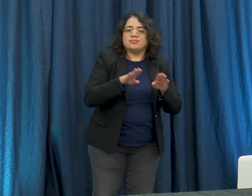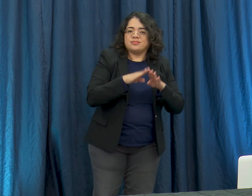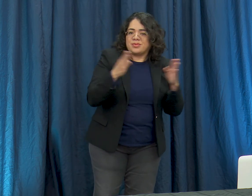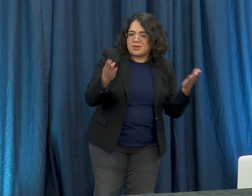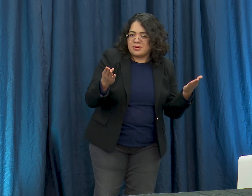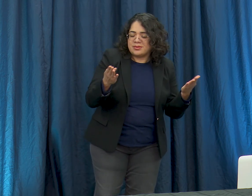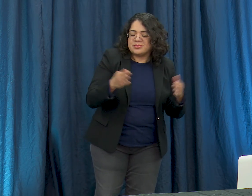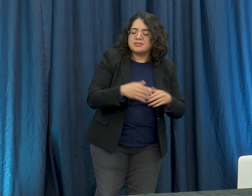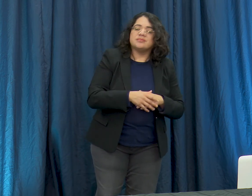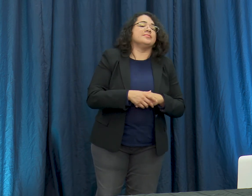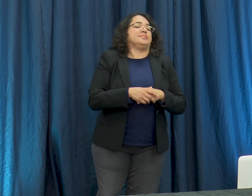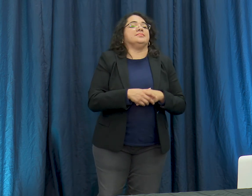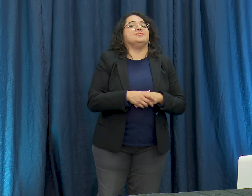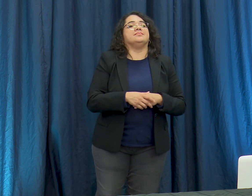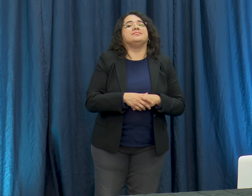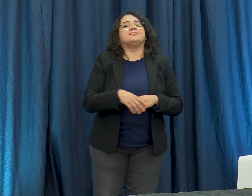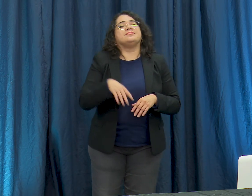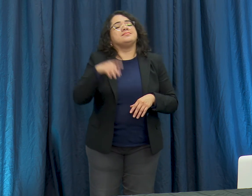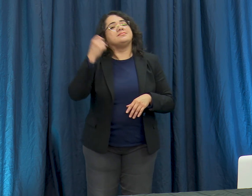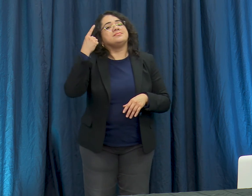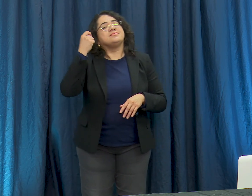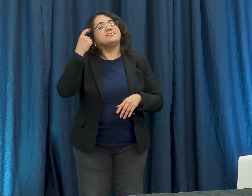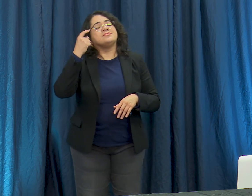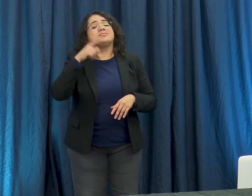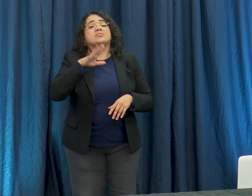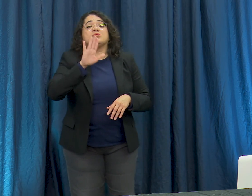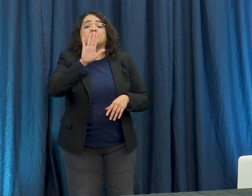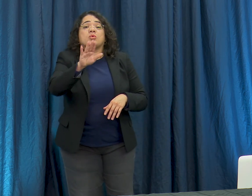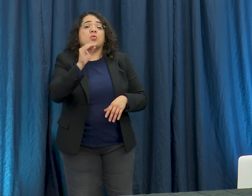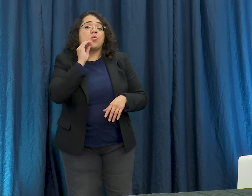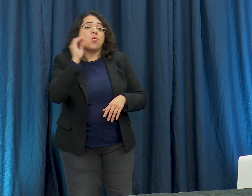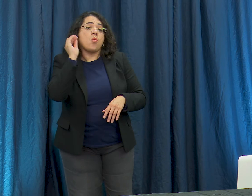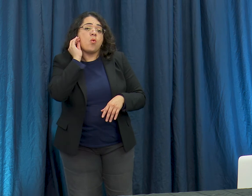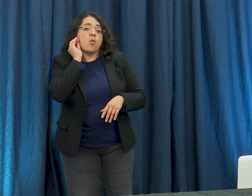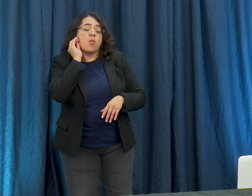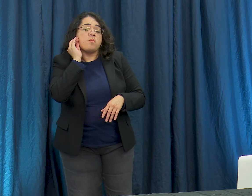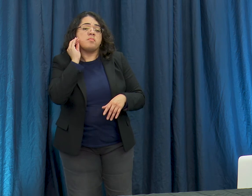con personas a jeana's que no son parte de su hogar sigue siendo tantras go so